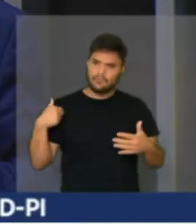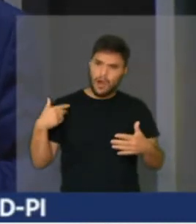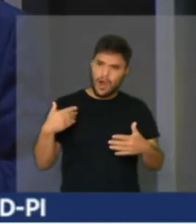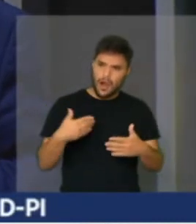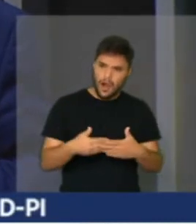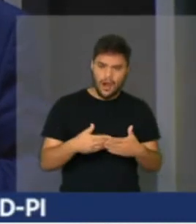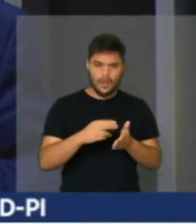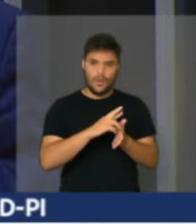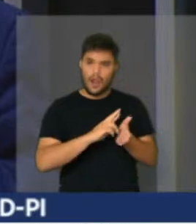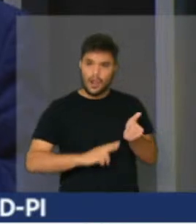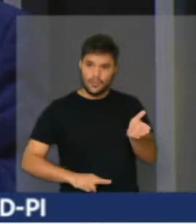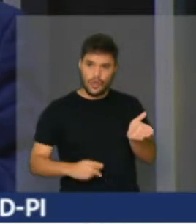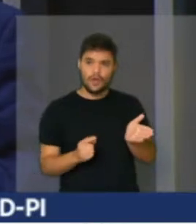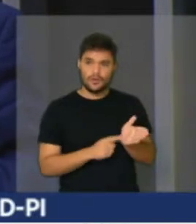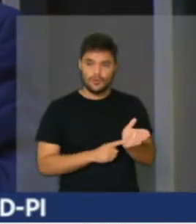PARECER OPINAMOS INICIALMENTE PELA ADMISSIBILIDADE DA EMENDA